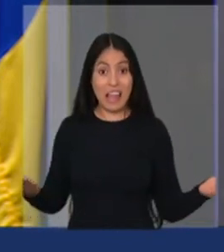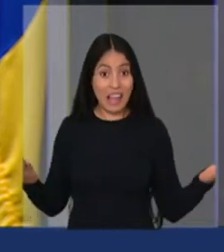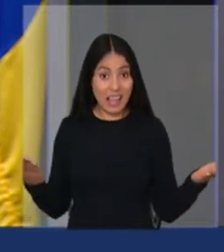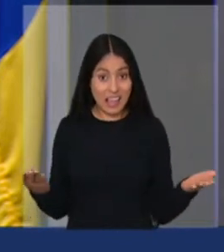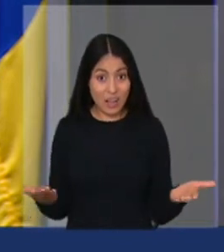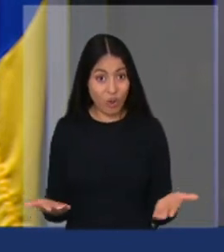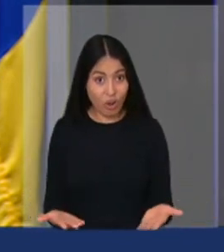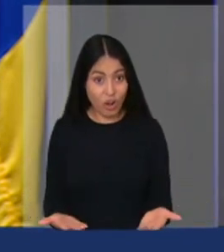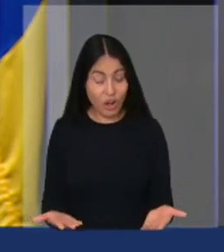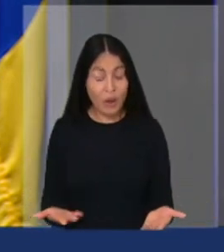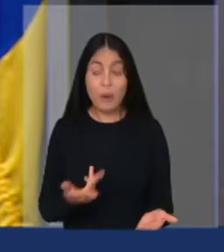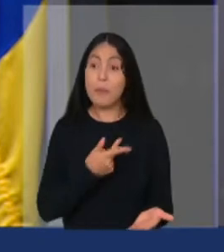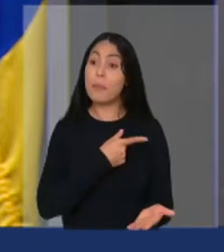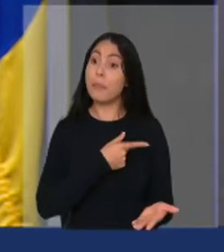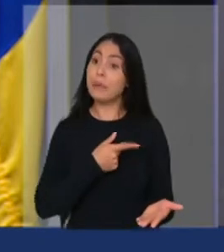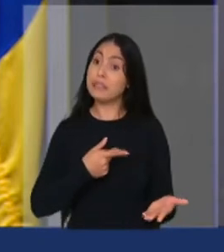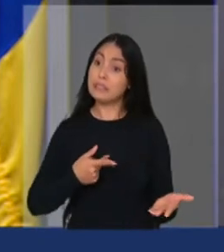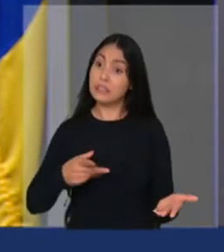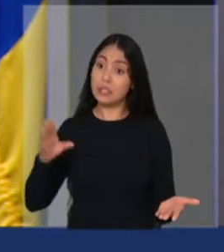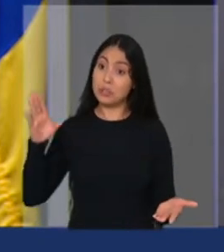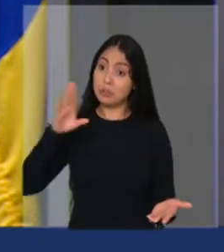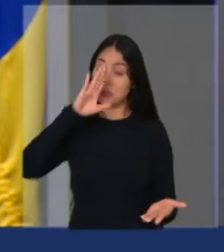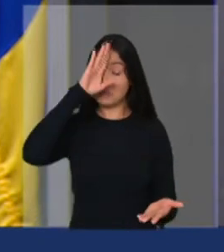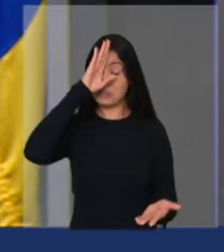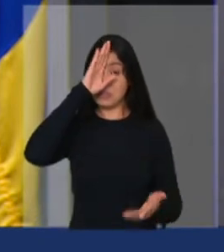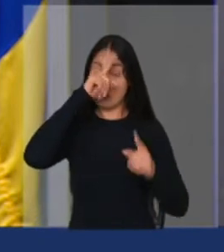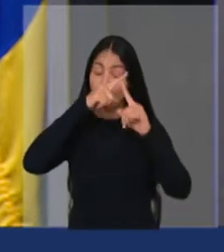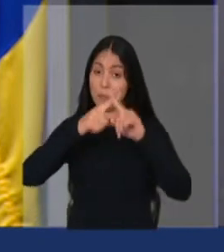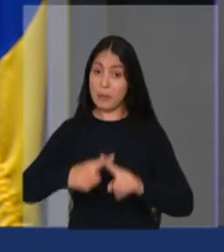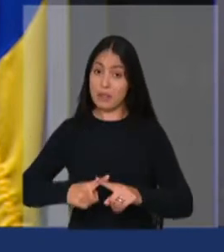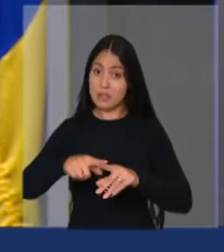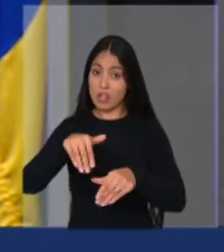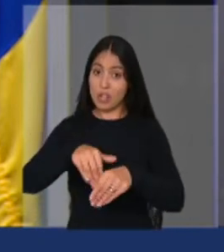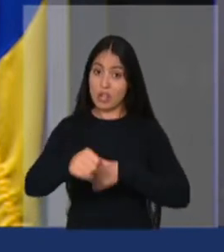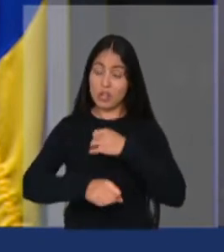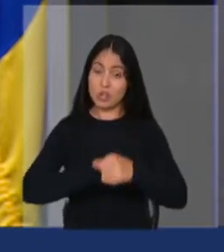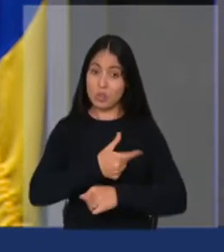CONTRA O VOTO IMPRESSO QUE TEM EM ALGUNS ESTADOS AMERICANOS.